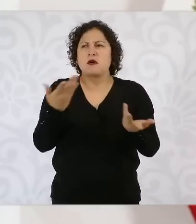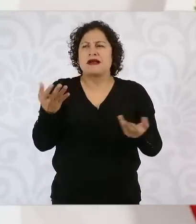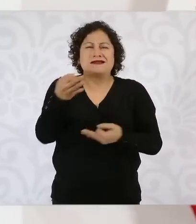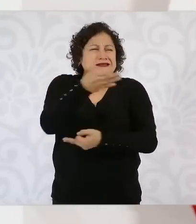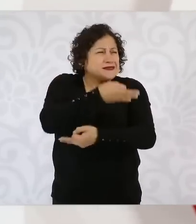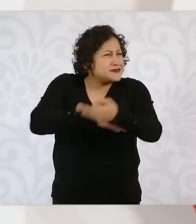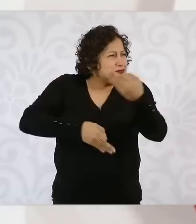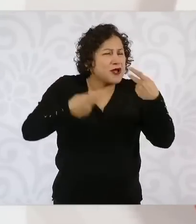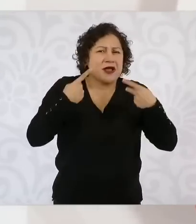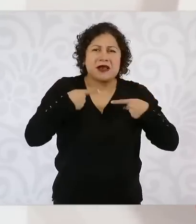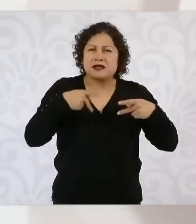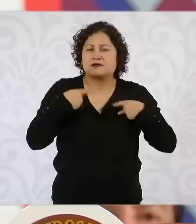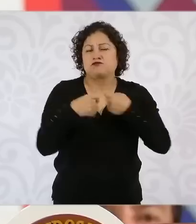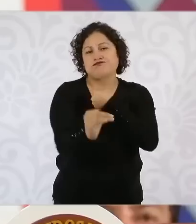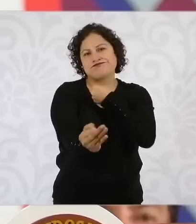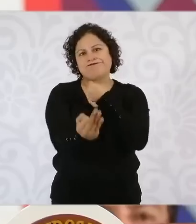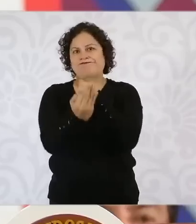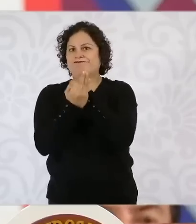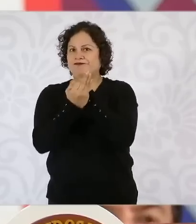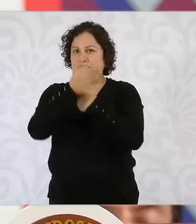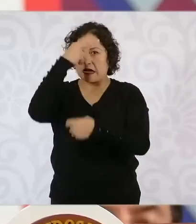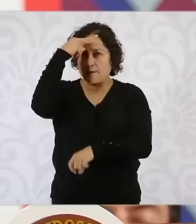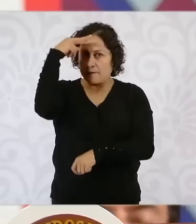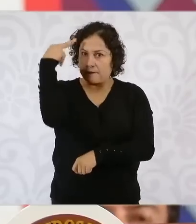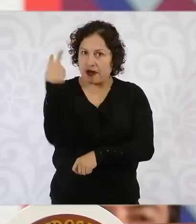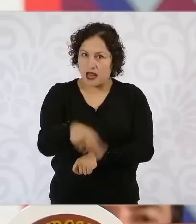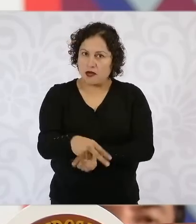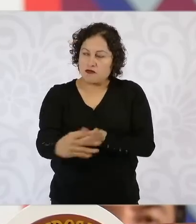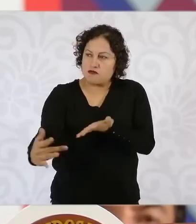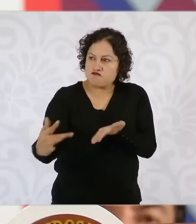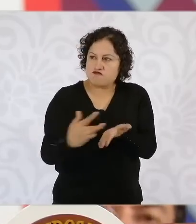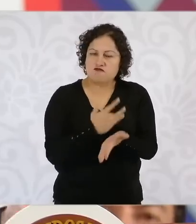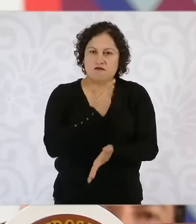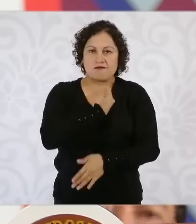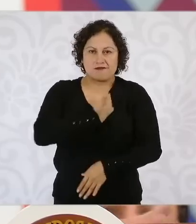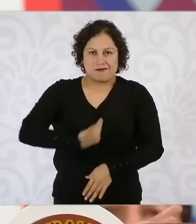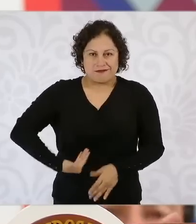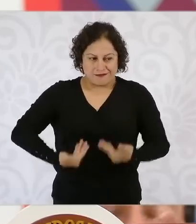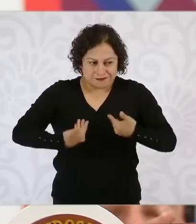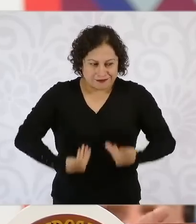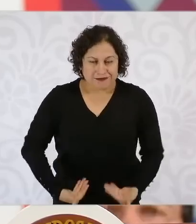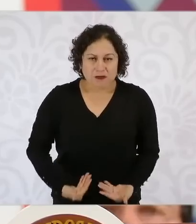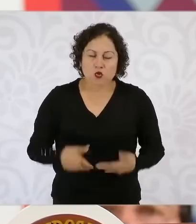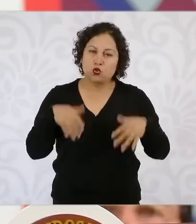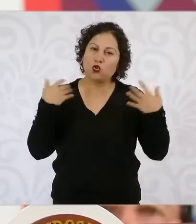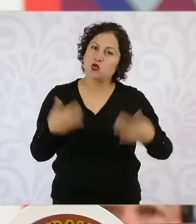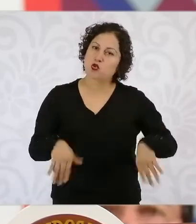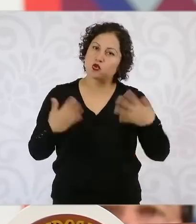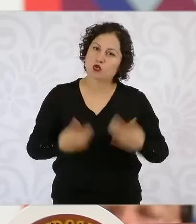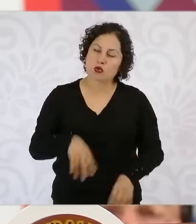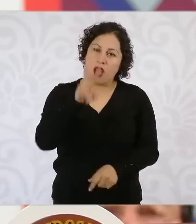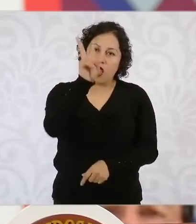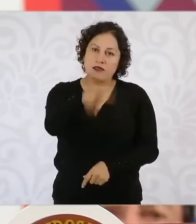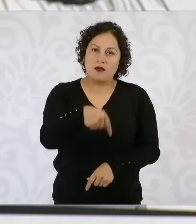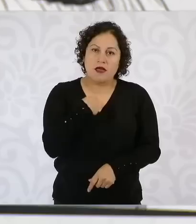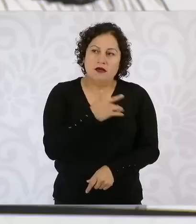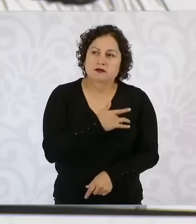así y de apoyo a la presidenta Y la verdad eso pues da mucha fuerza cuando uno se sienta a hablar